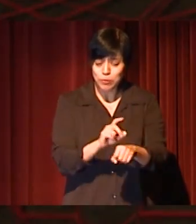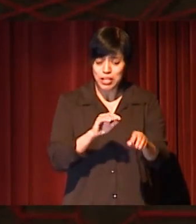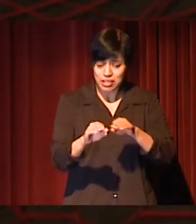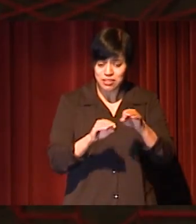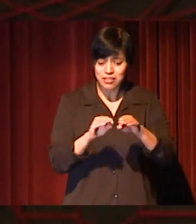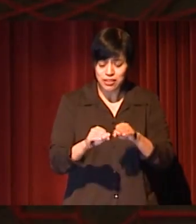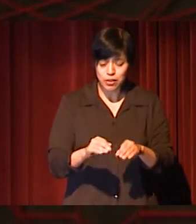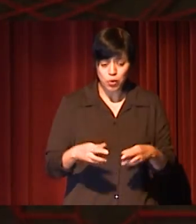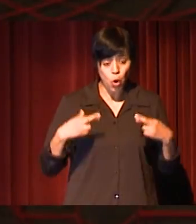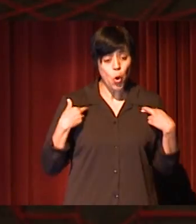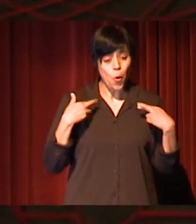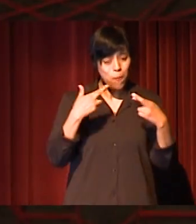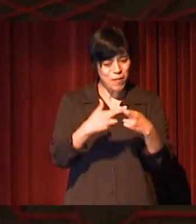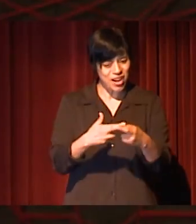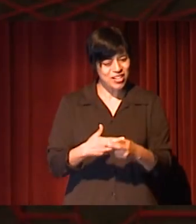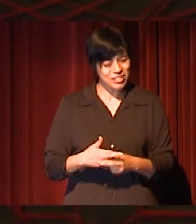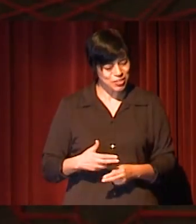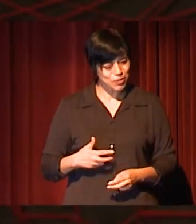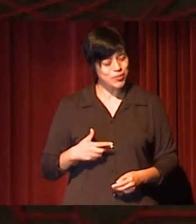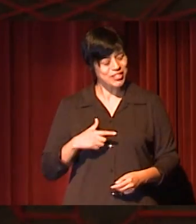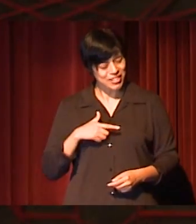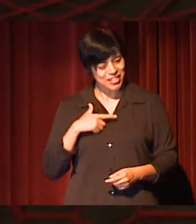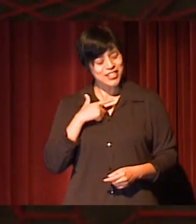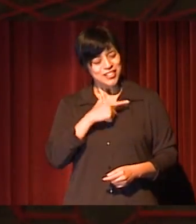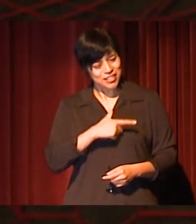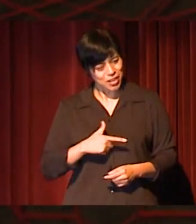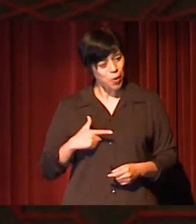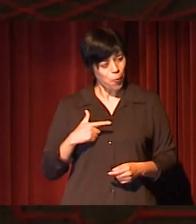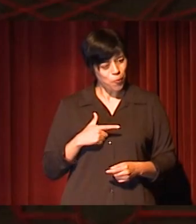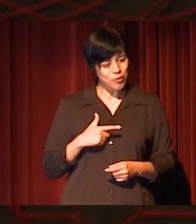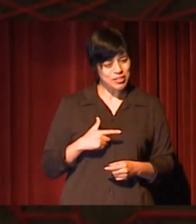Porque un maestro que está motivado, así como cualquier profesional,